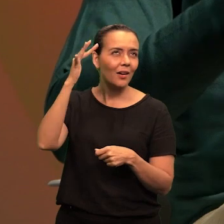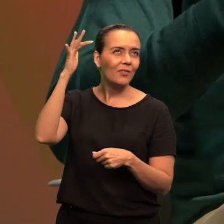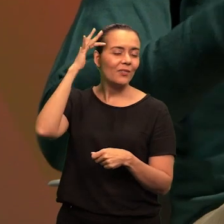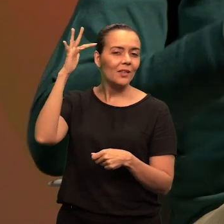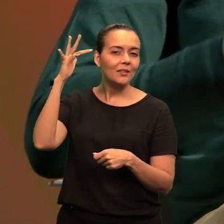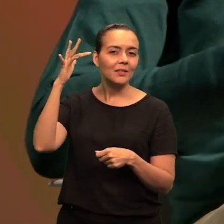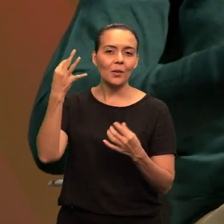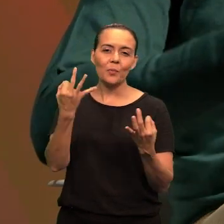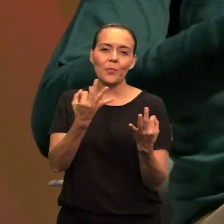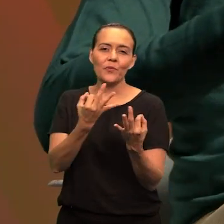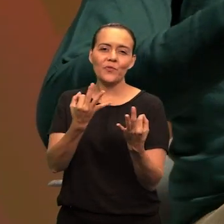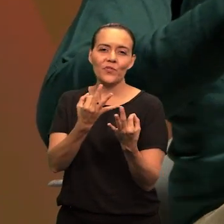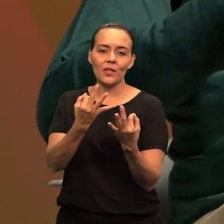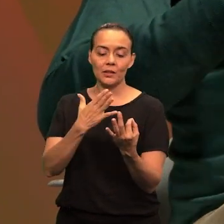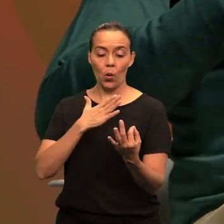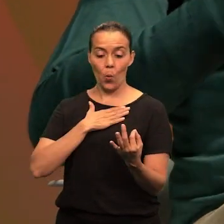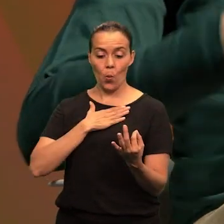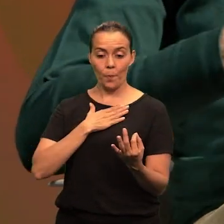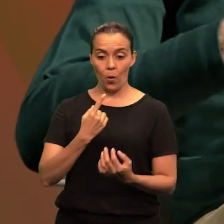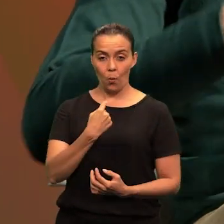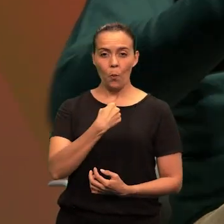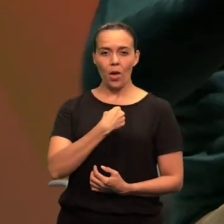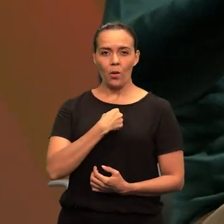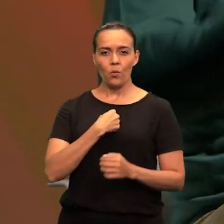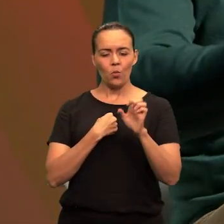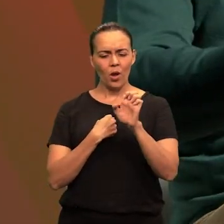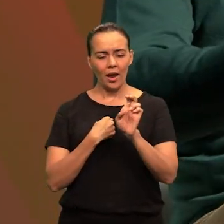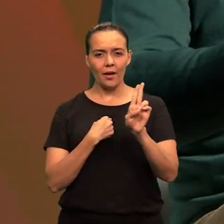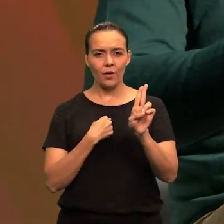para um deslocamento entre o meu eu e o do outro